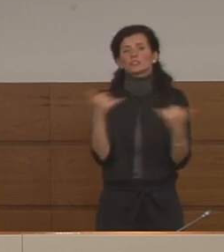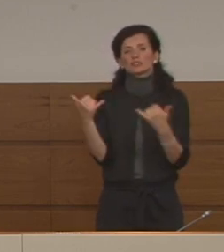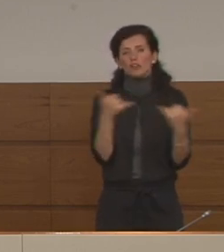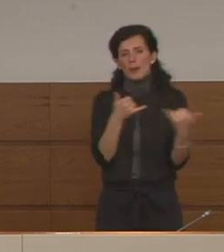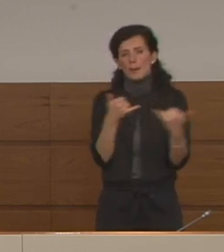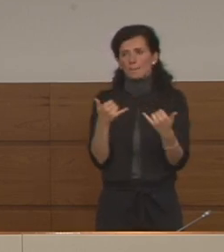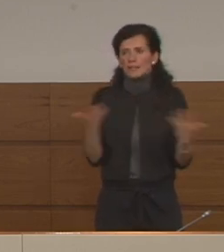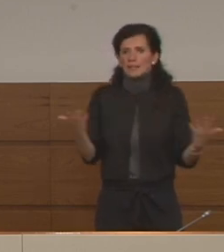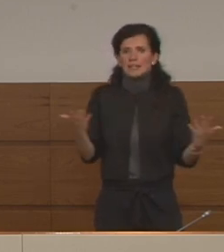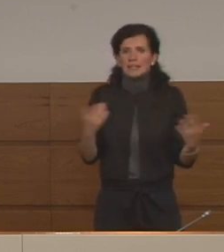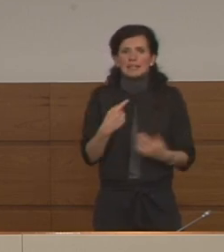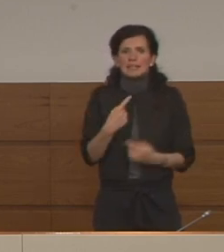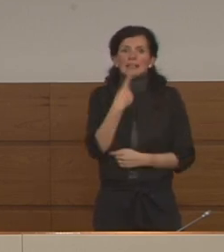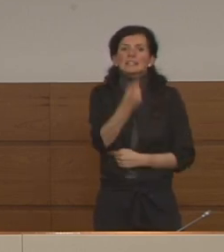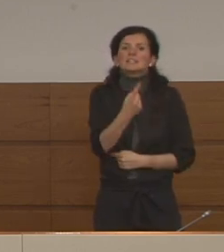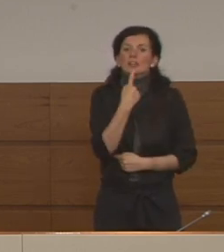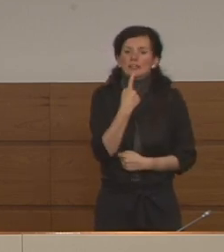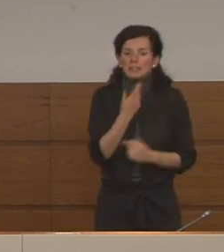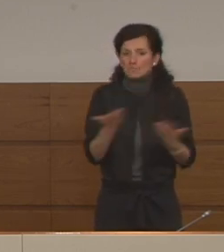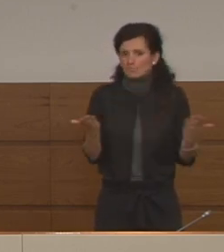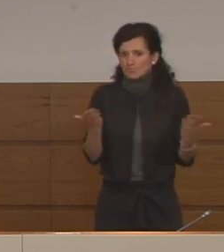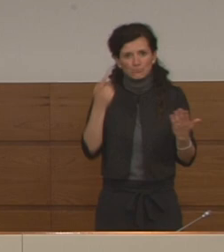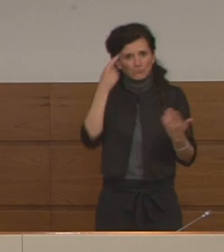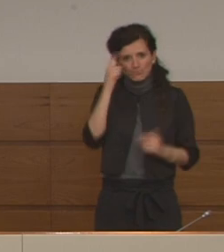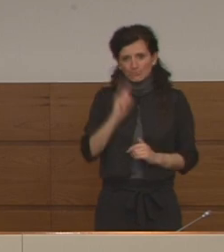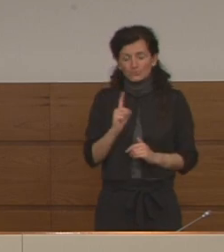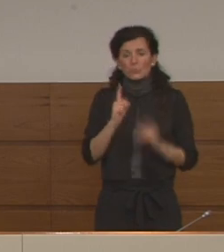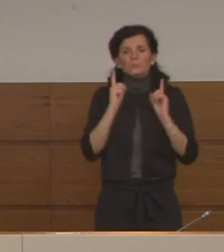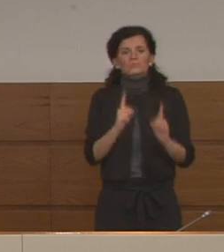chi può dirlo? Bisogna vedere anche l'andamento e le cose che avverranno